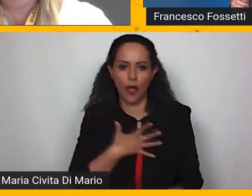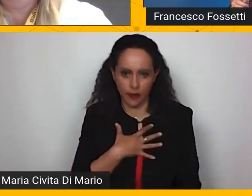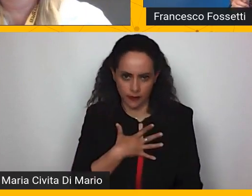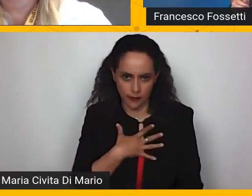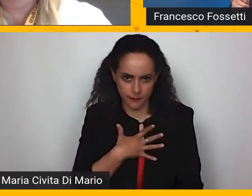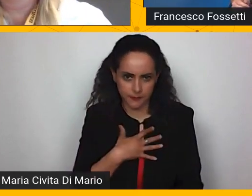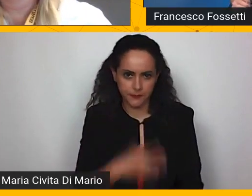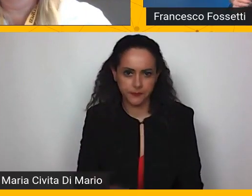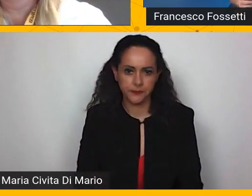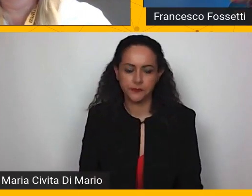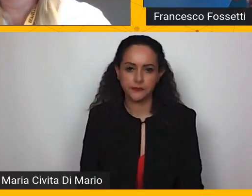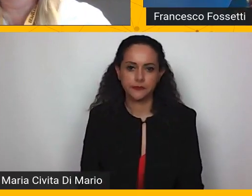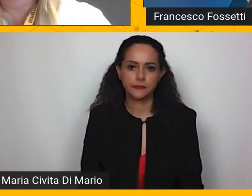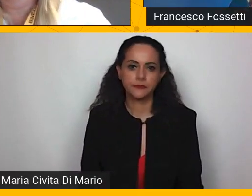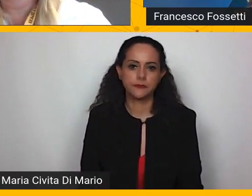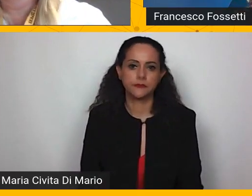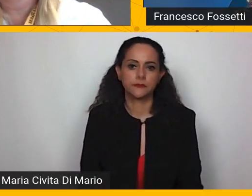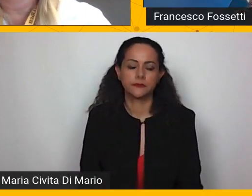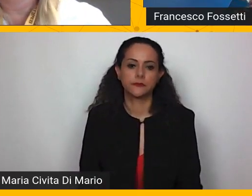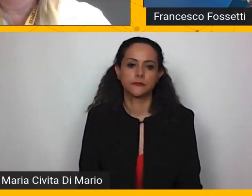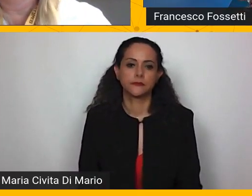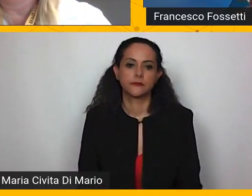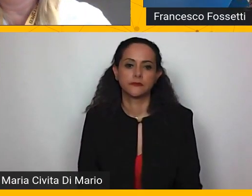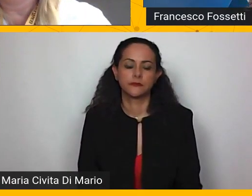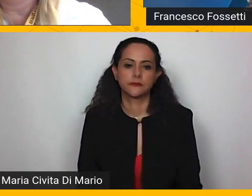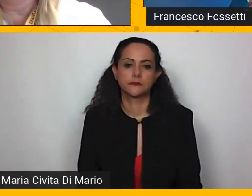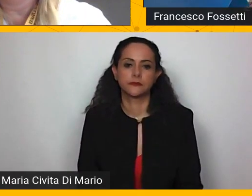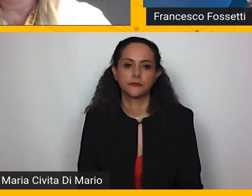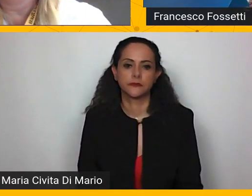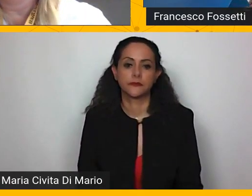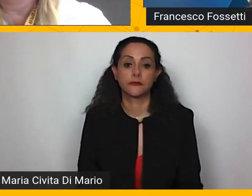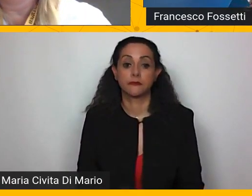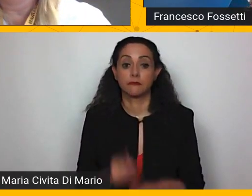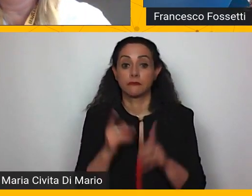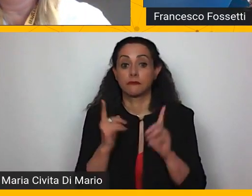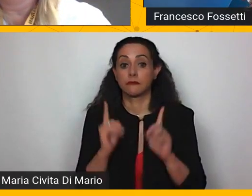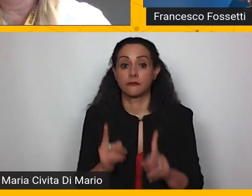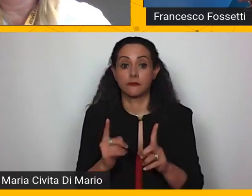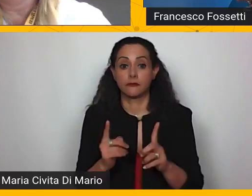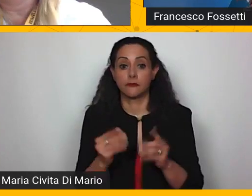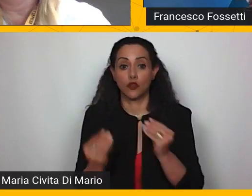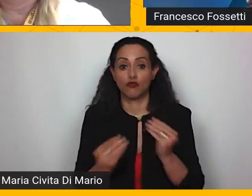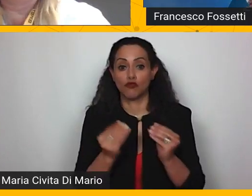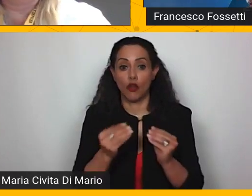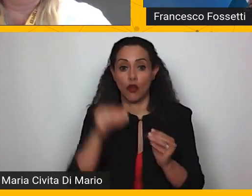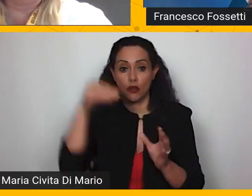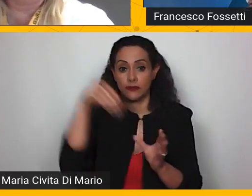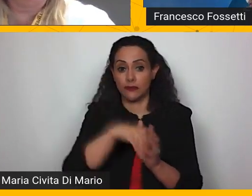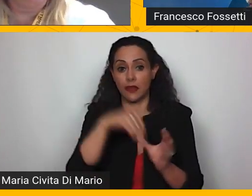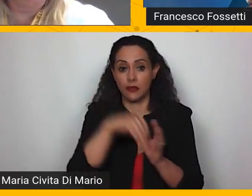anni. Ehm eh a seconda degli elementi che si trovano